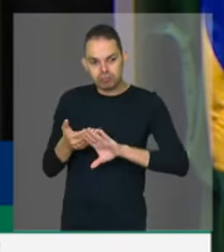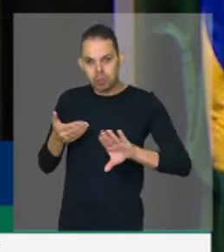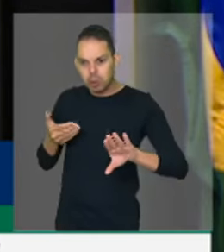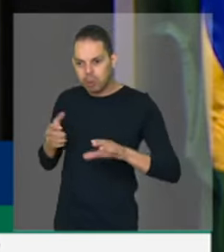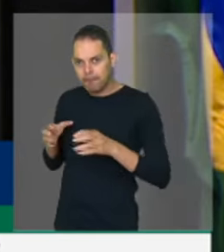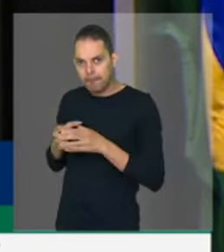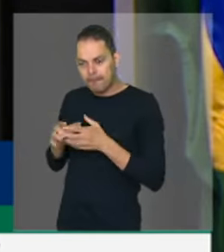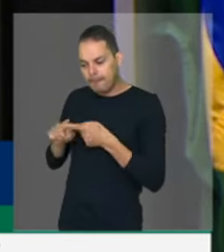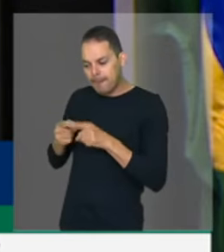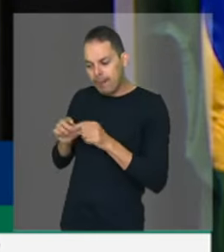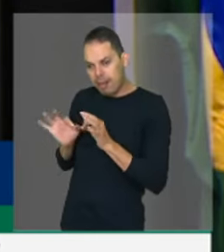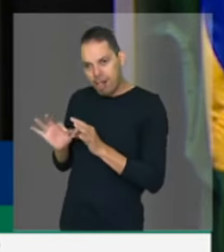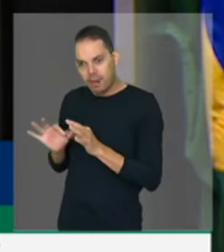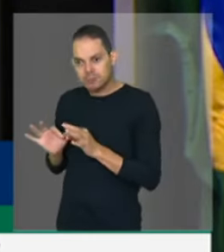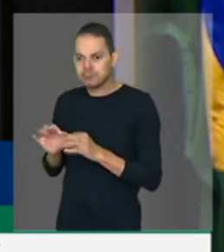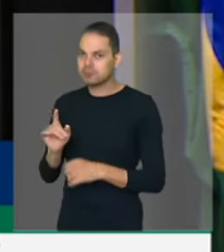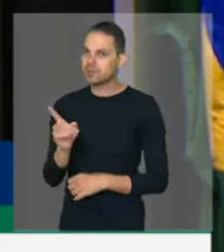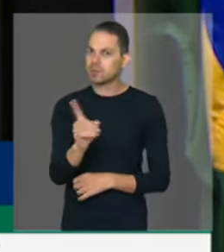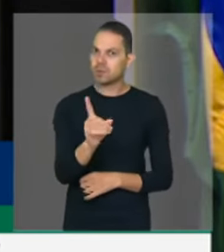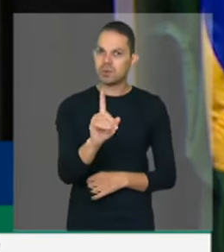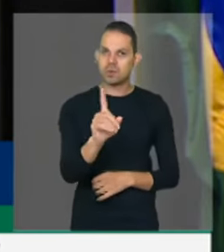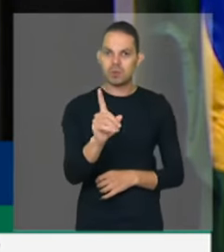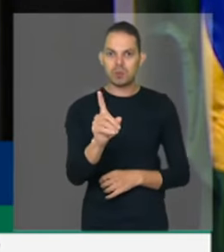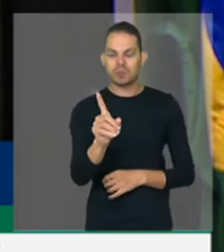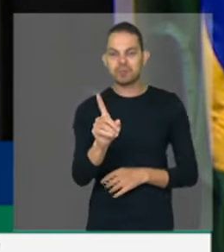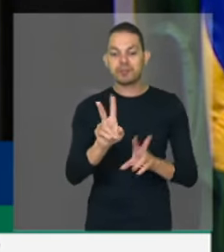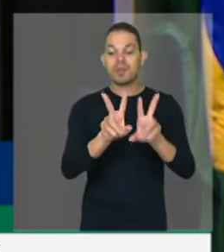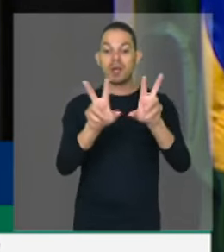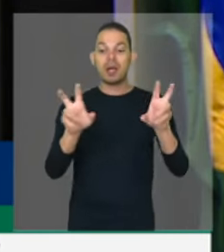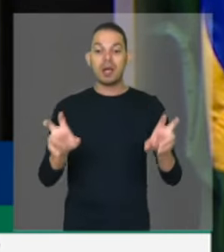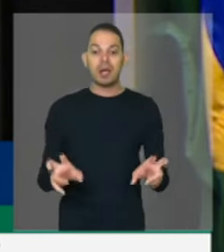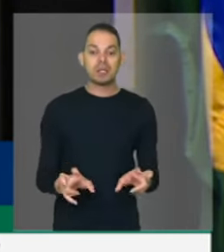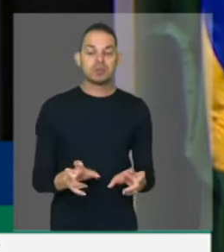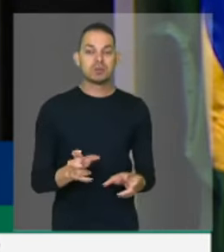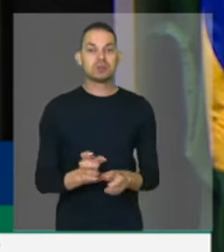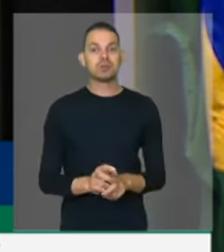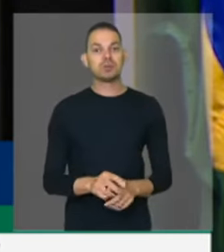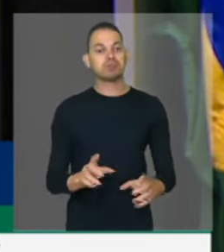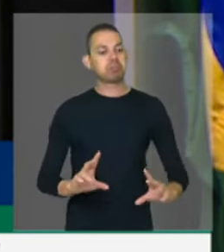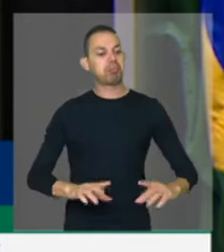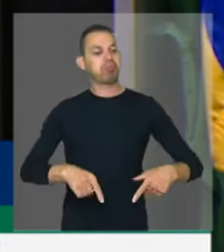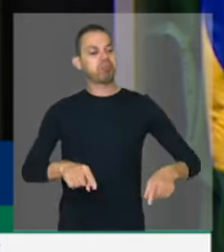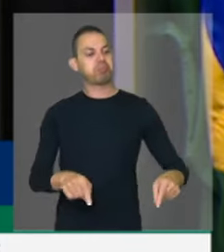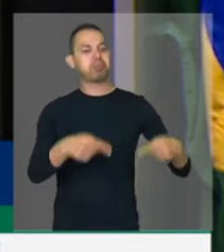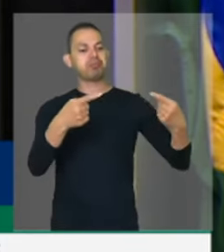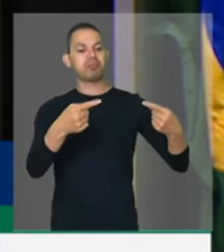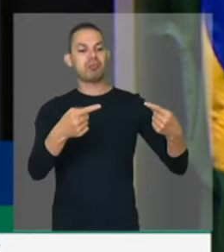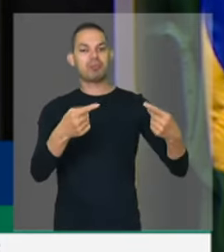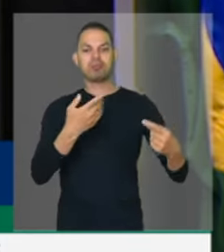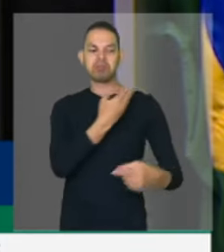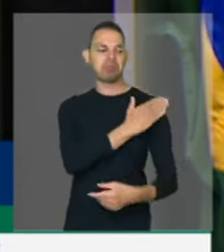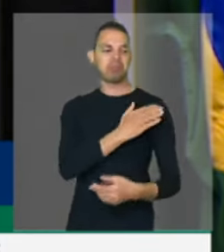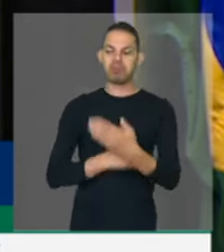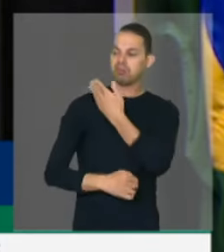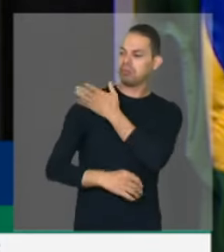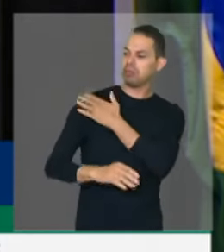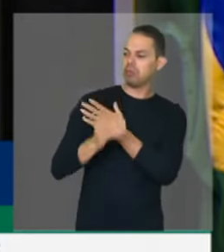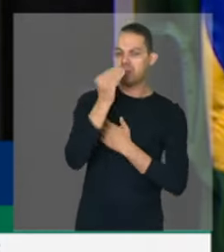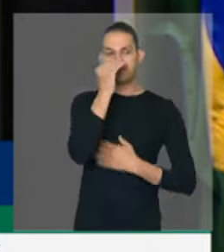ESSE NÃO É UM ASSUNTO EM QUE AS BIRRAS PESSOAIS DO PRESIDENTE DA REPÚBLICA OU DE QUALQUER GOVERNADOR FIQUE ACIMA DAS VIDAS. A REUNIÃO